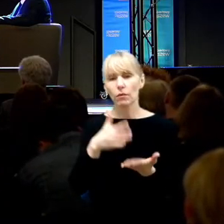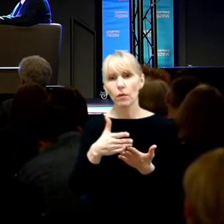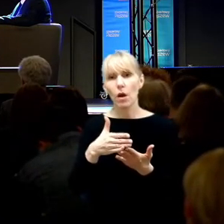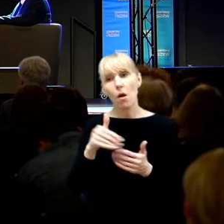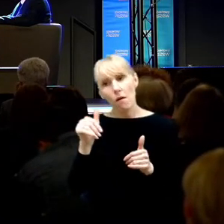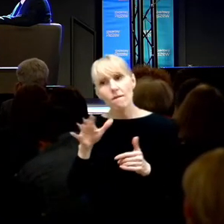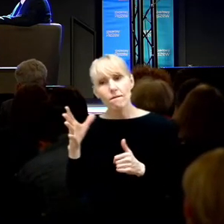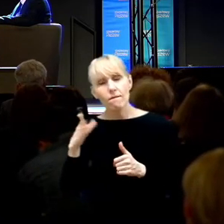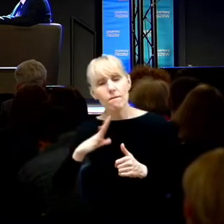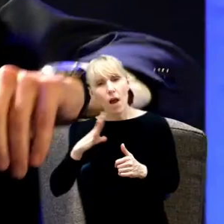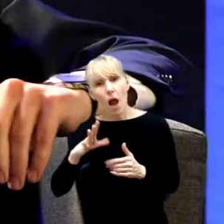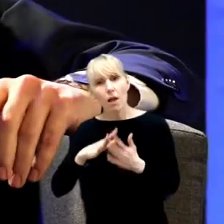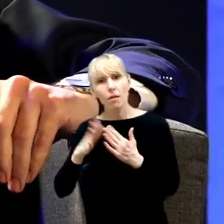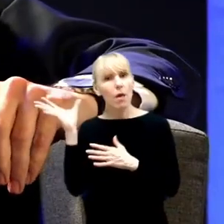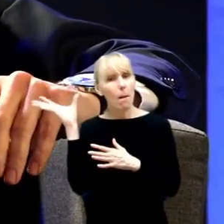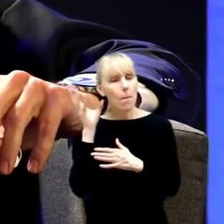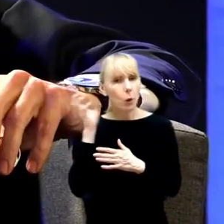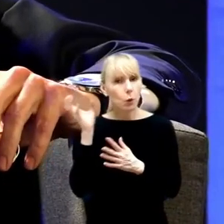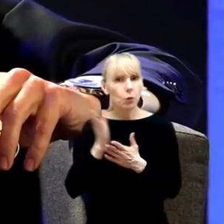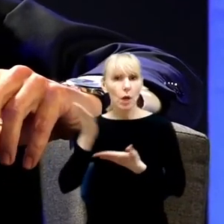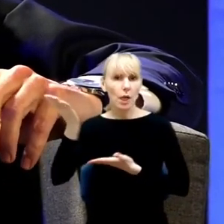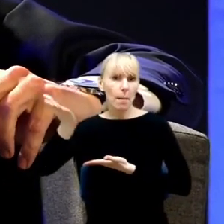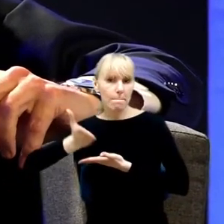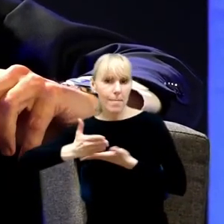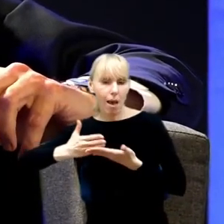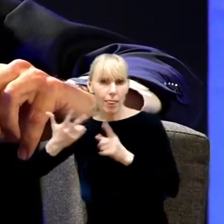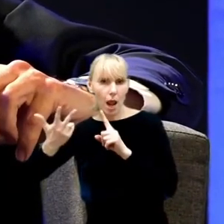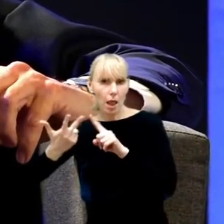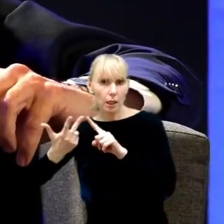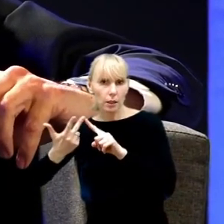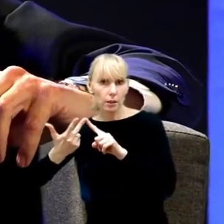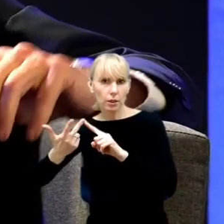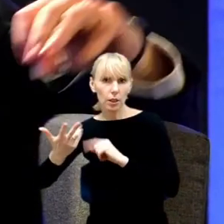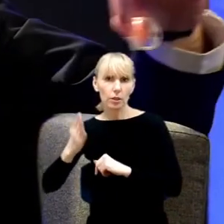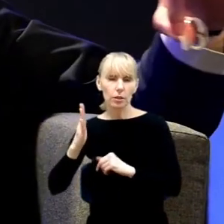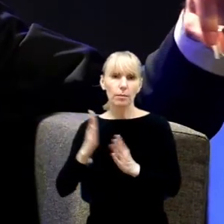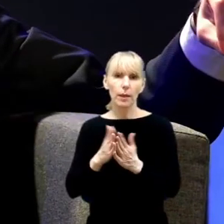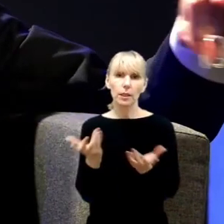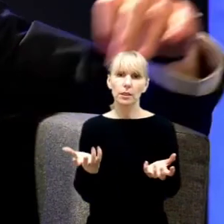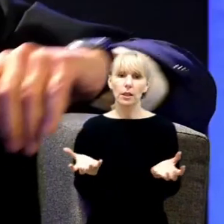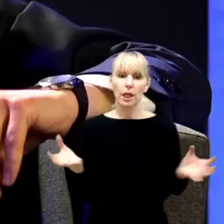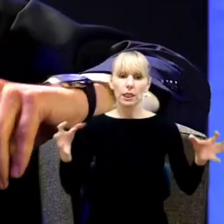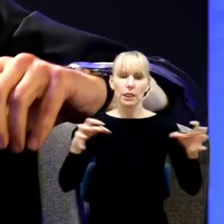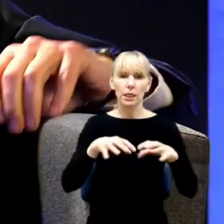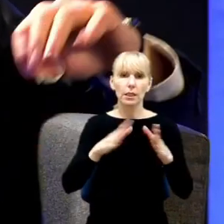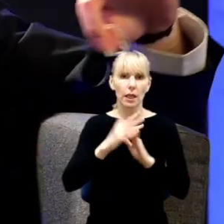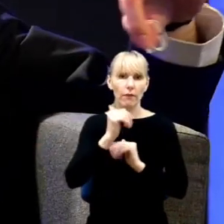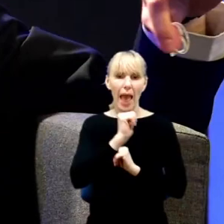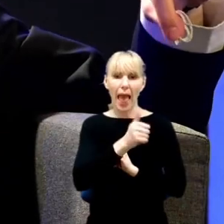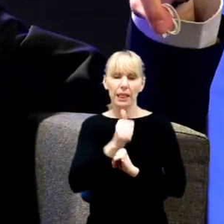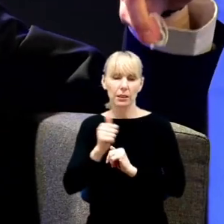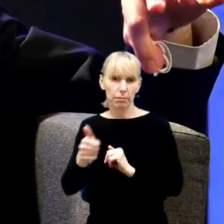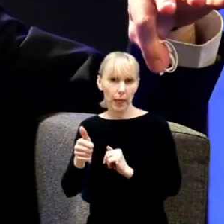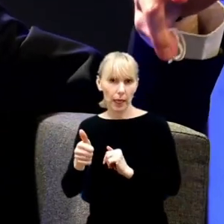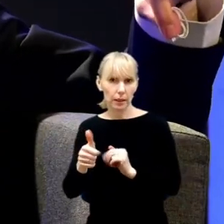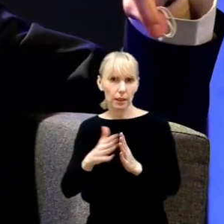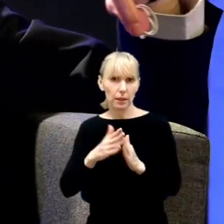gdzie będzie taki, można powiedzieć, zestaw ekspertów właśnie z branży na pogranicze architektury.